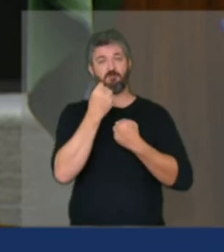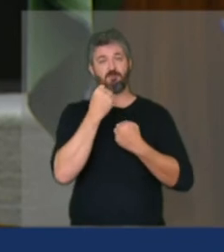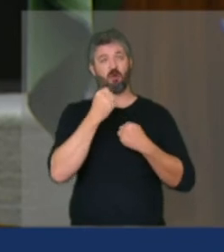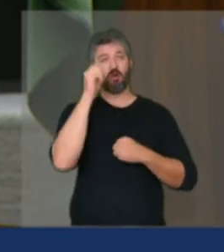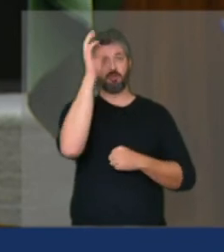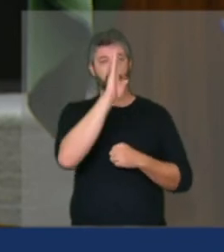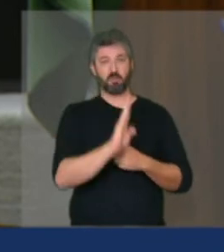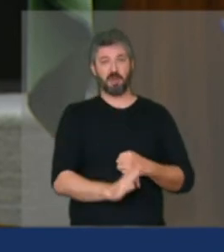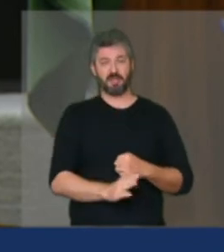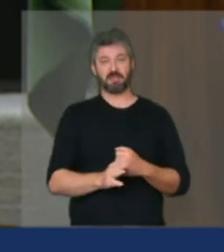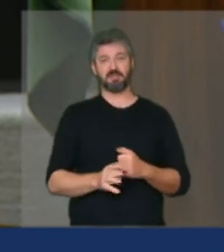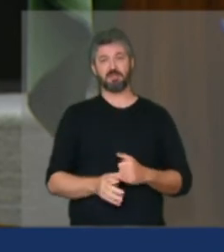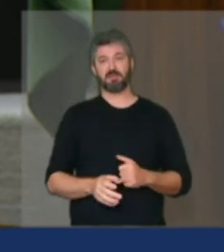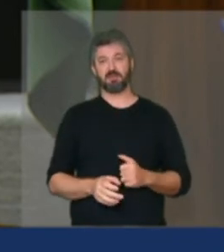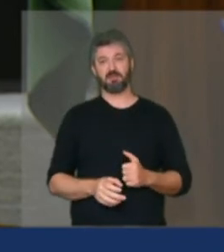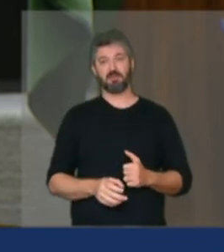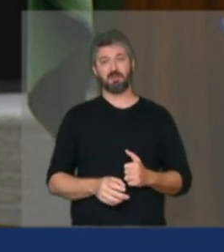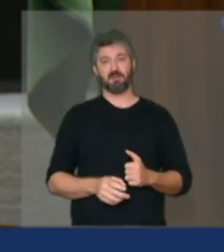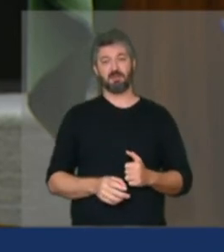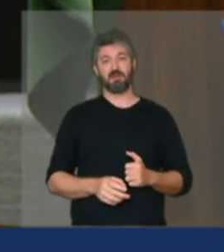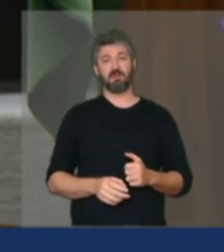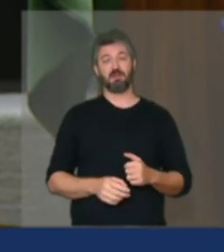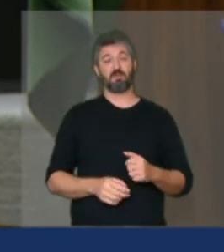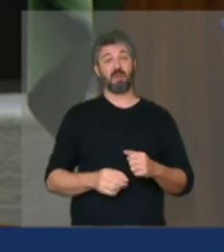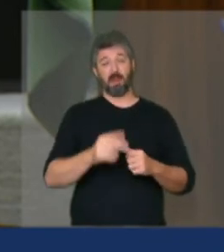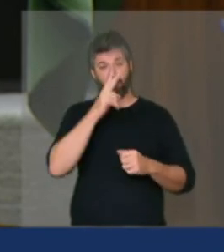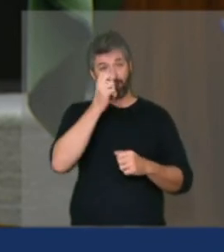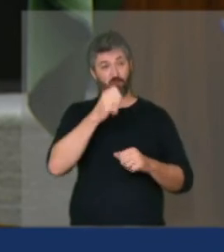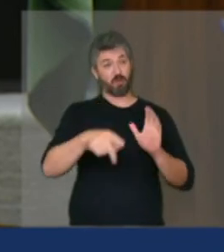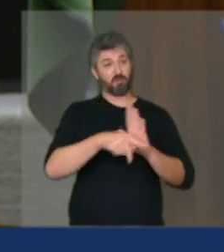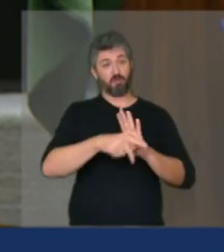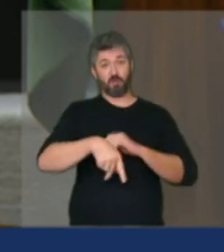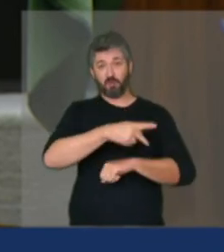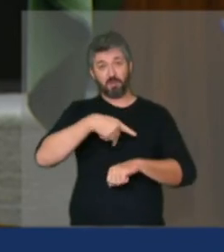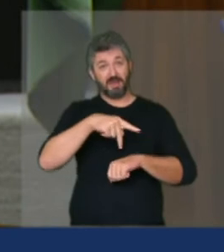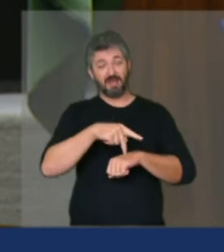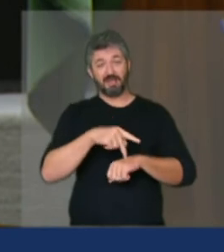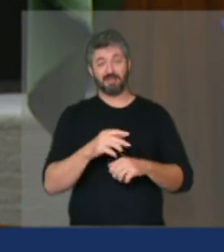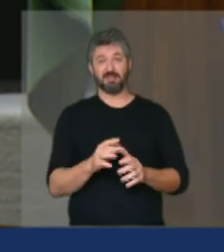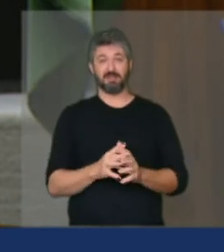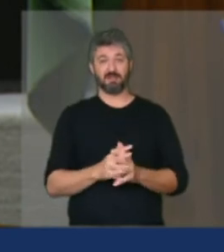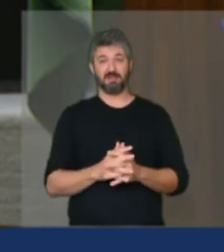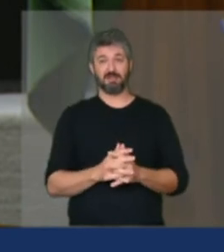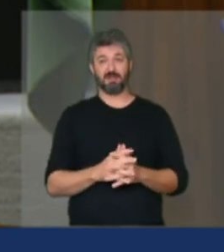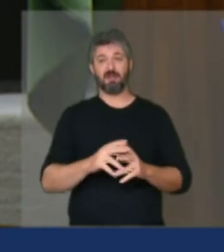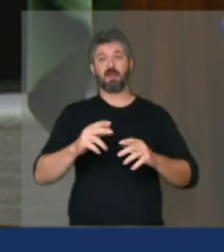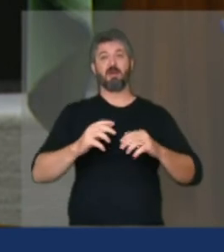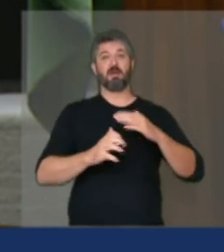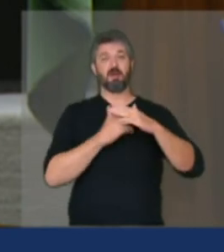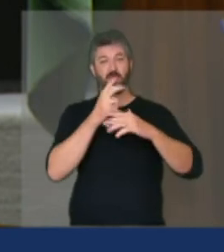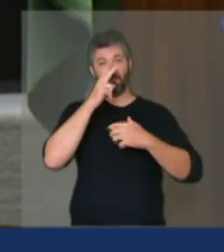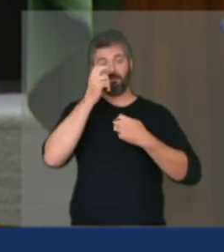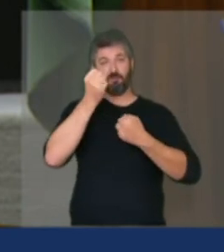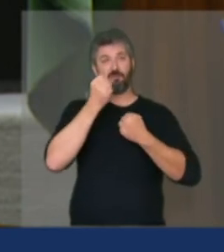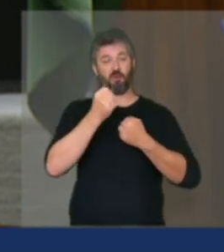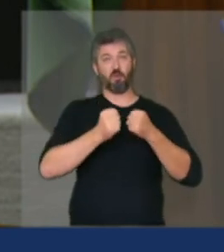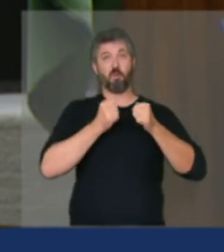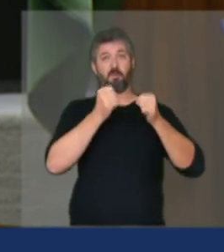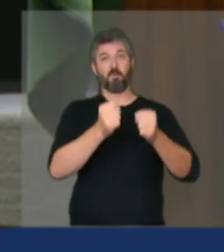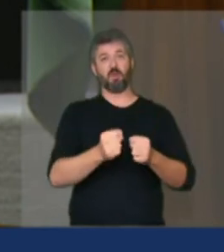ENQUANTO, ENQUANTO NAÇÃO, ENQUANTO PAÍS . É UMA EMPRESA QUE FORTALECE A NOSSA SOBERANIA NACIONAL. É UMA